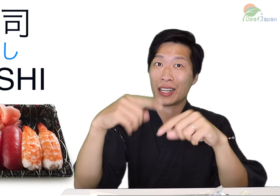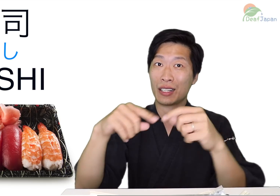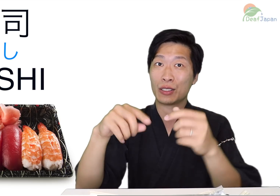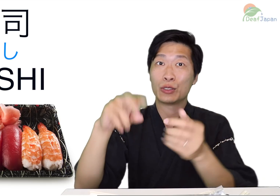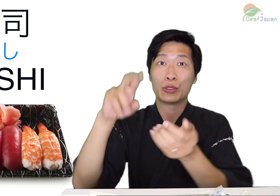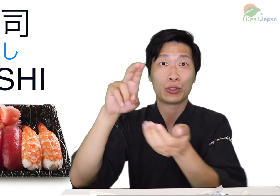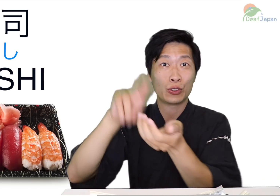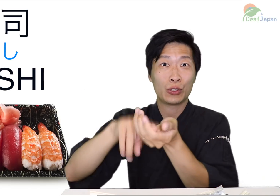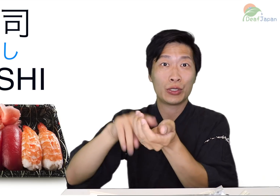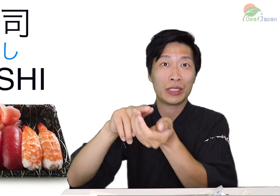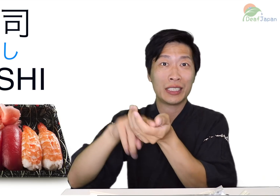Sushi,